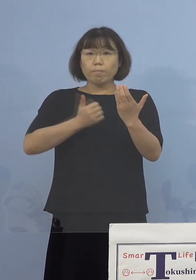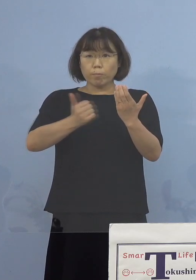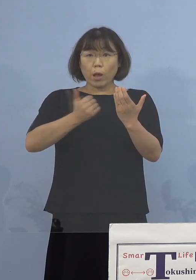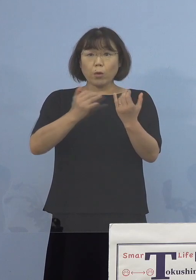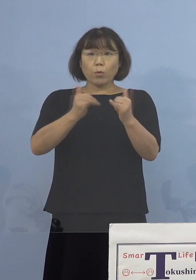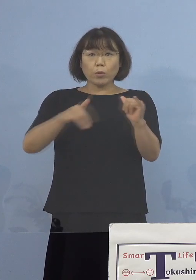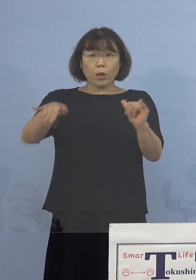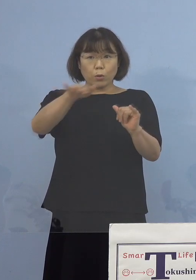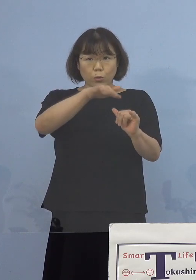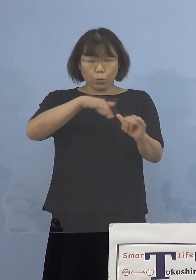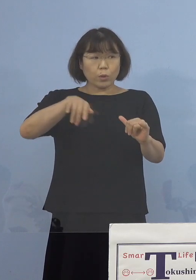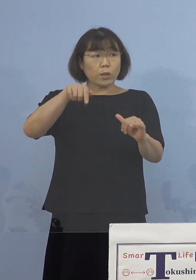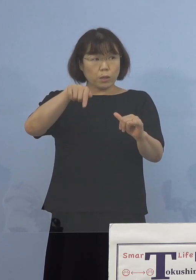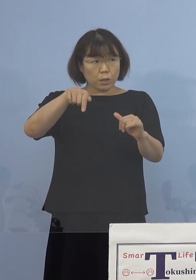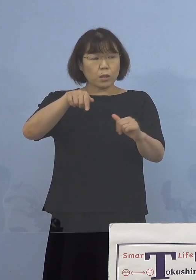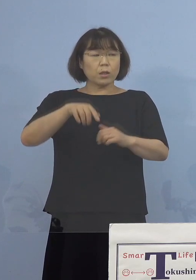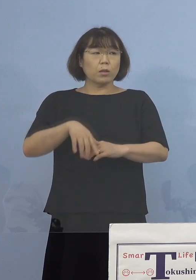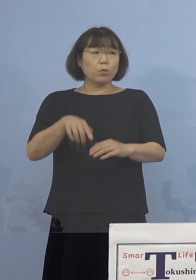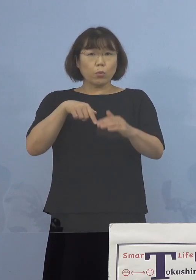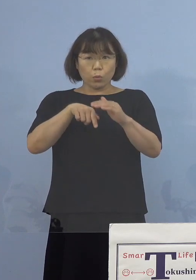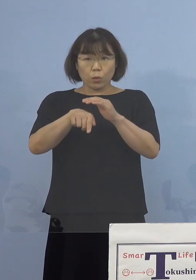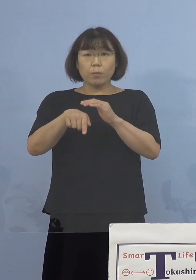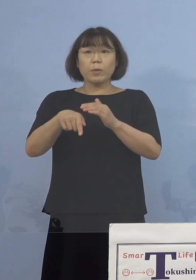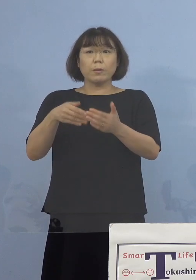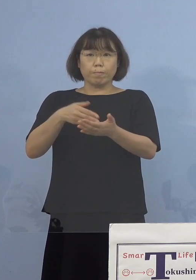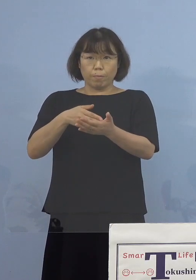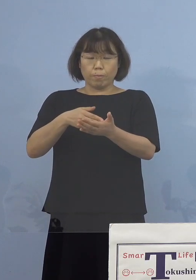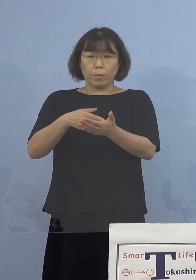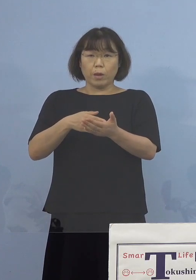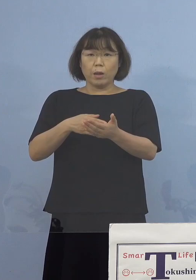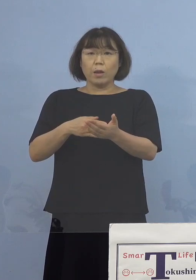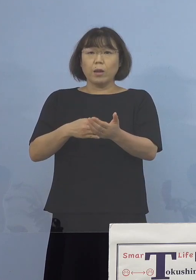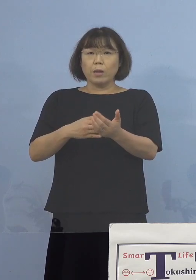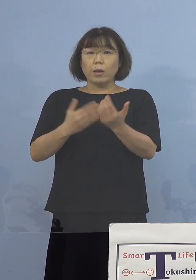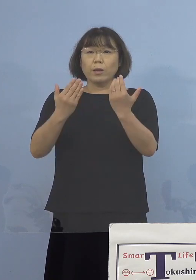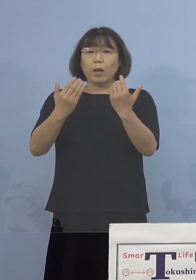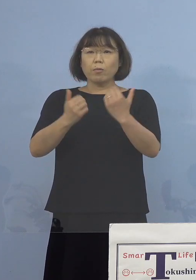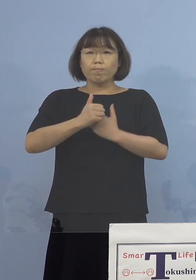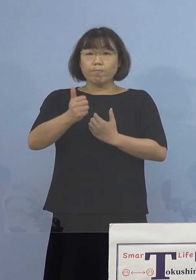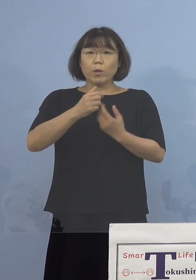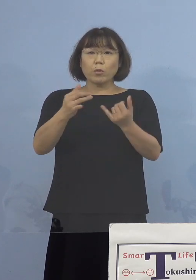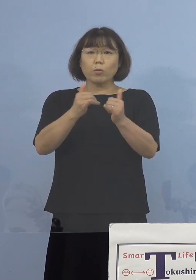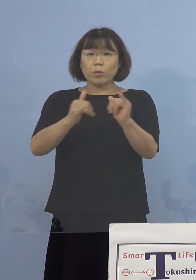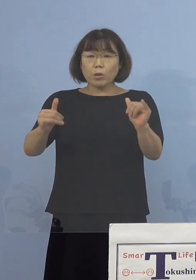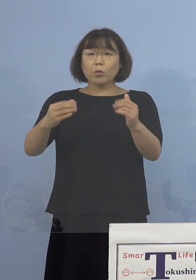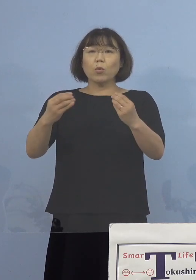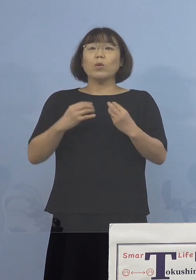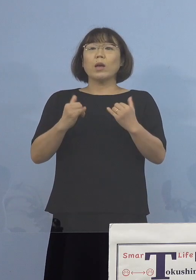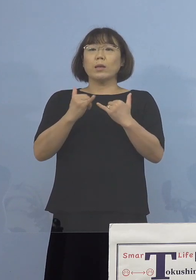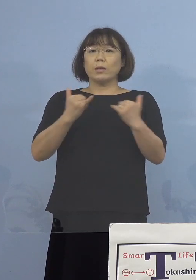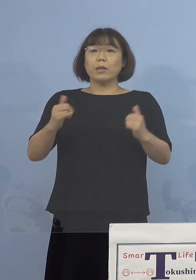（毎日新聞社） 学齢期の感染者が1日で20人になったのは過去最多